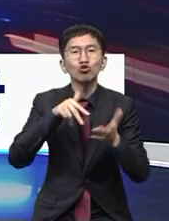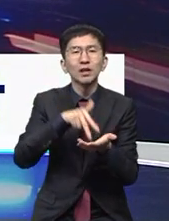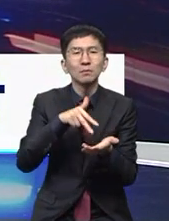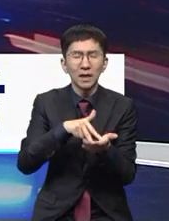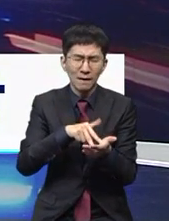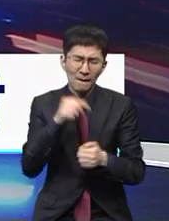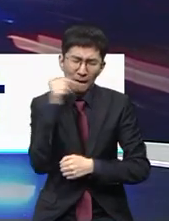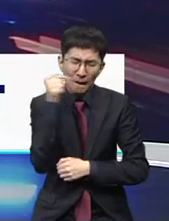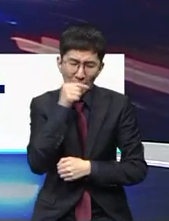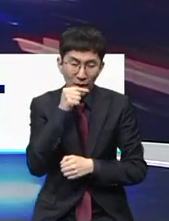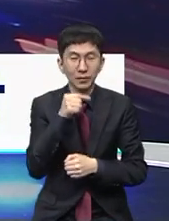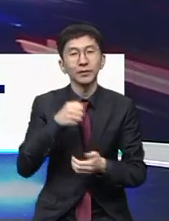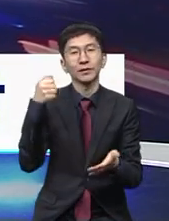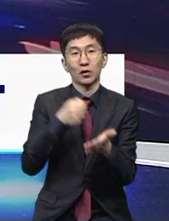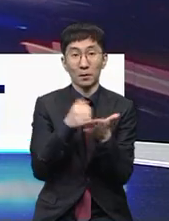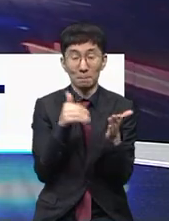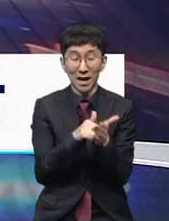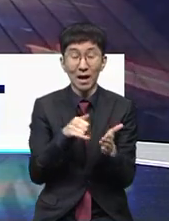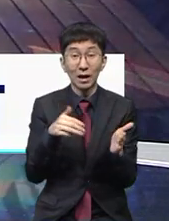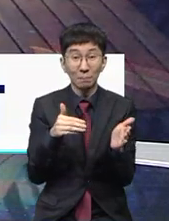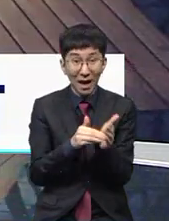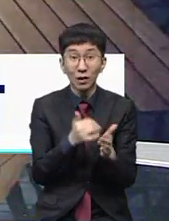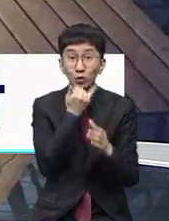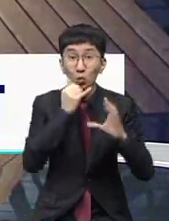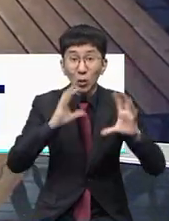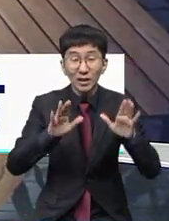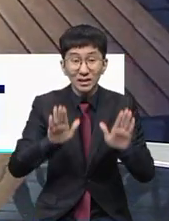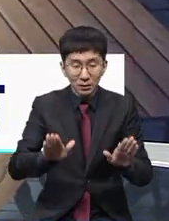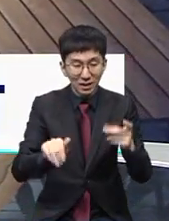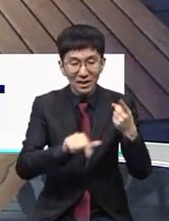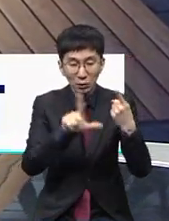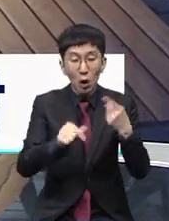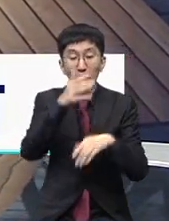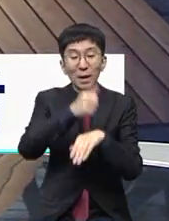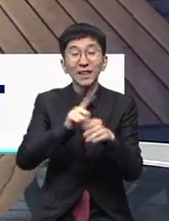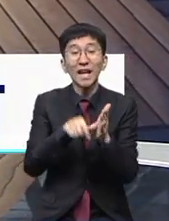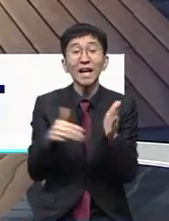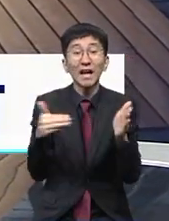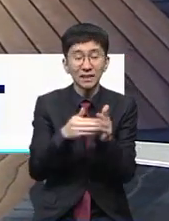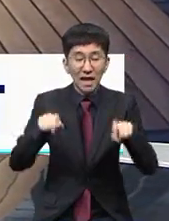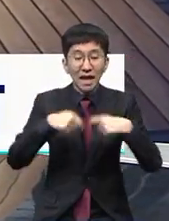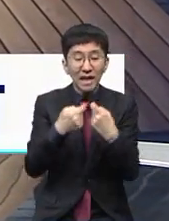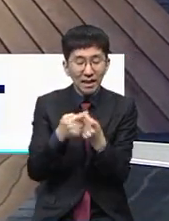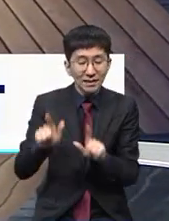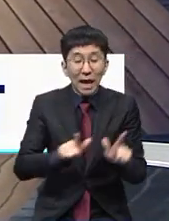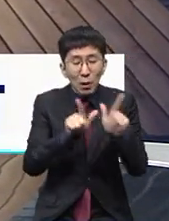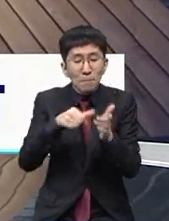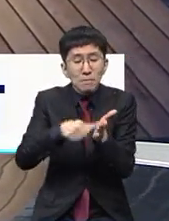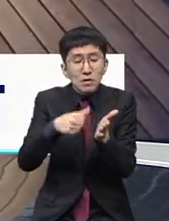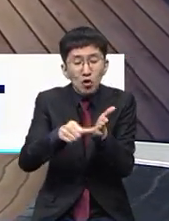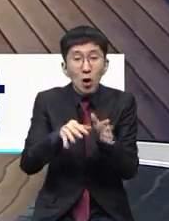높이기로 했고 또 독일은 이번 달 말까지 생필품 파는 데만 빼고 모든 상점 문을 다 닫도록 했습니다.